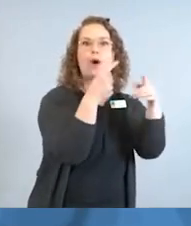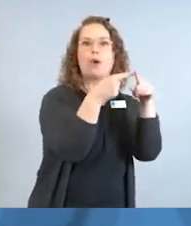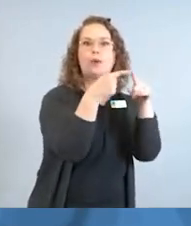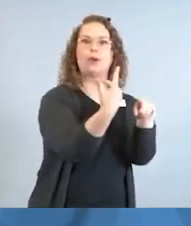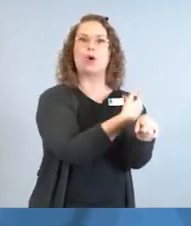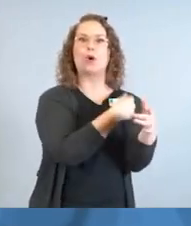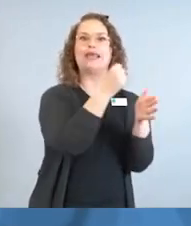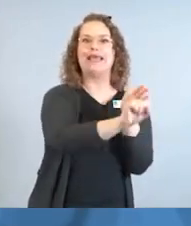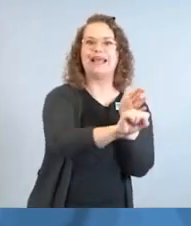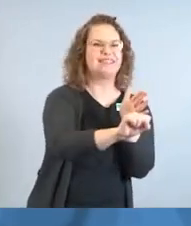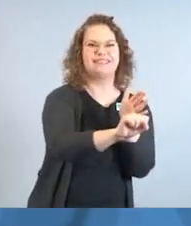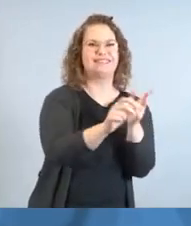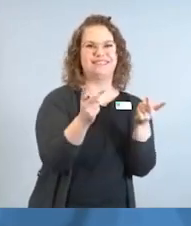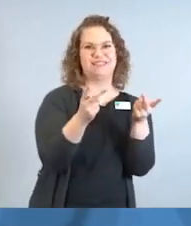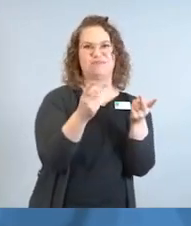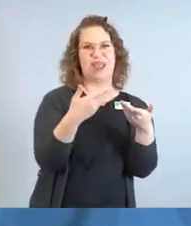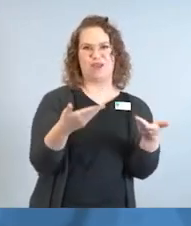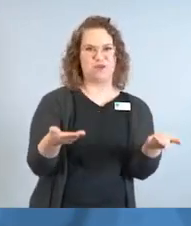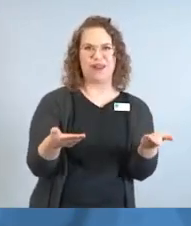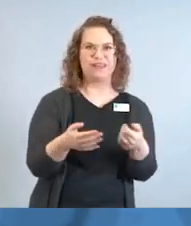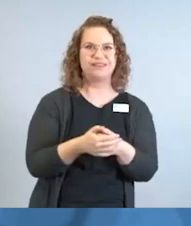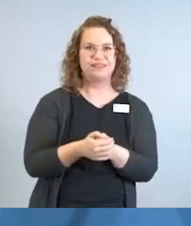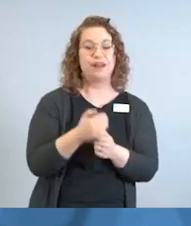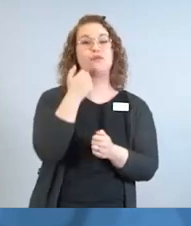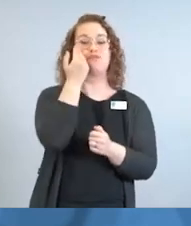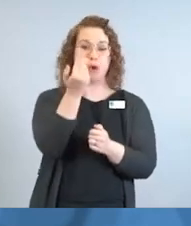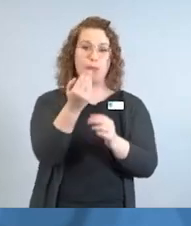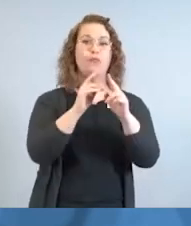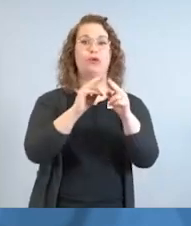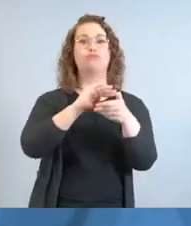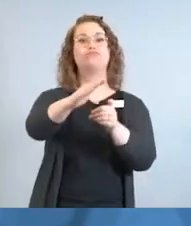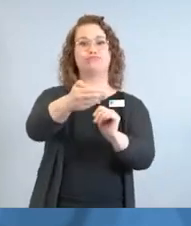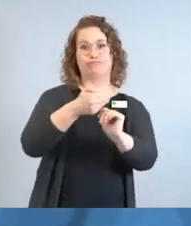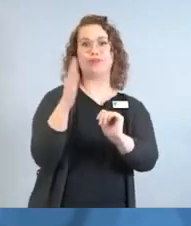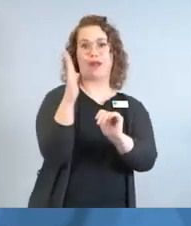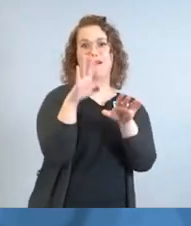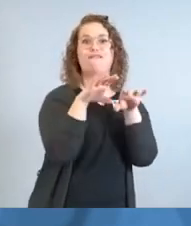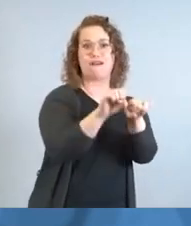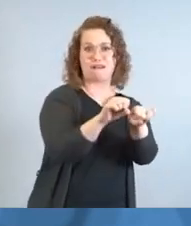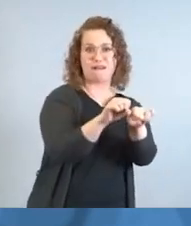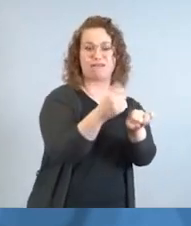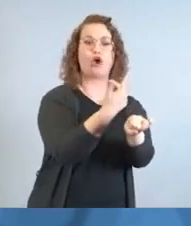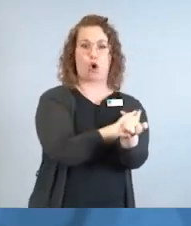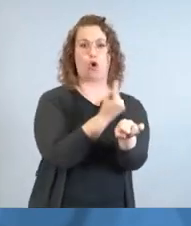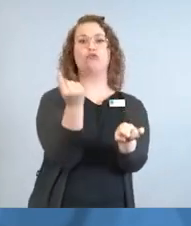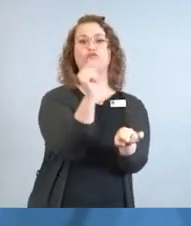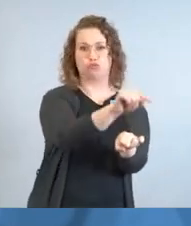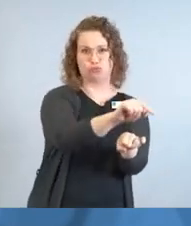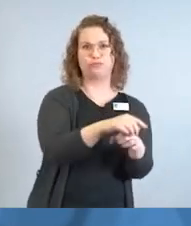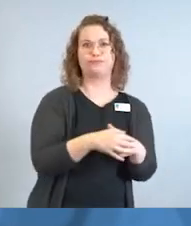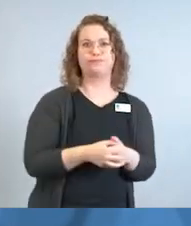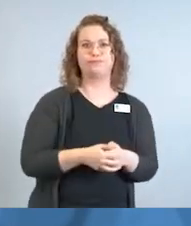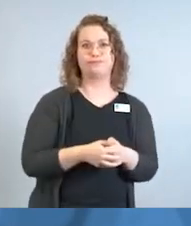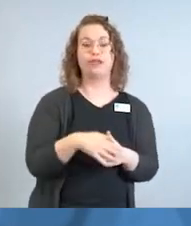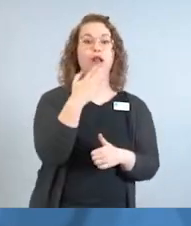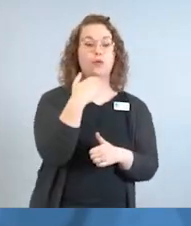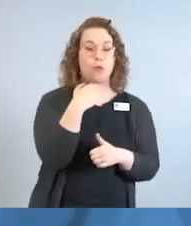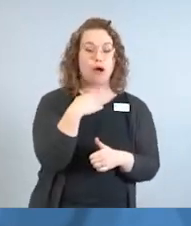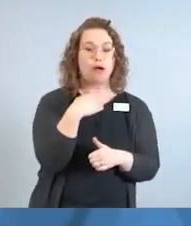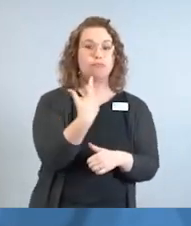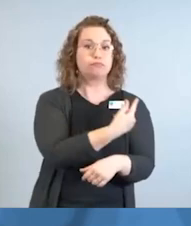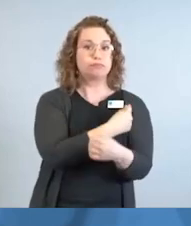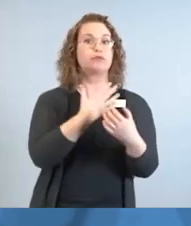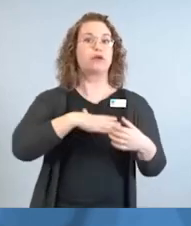Toki voi sitten myöhemmin varata uuden ajan. Kyllä kaikki, jotka haluavat jonkin rokotteen, saavat sen sitten jossain vaiheessa.